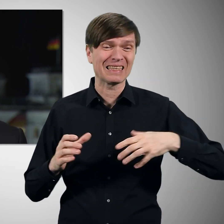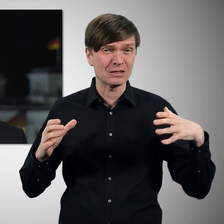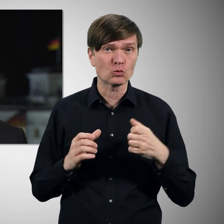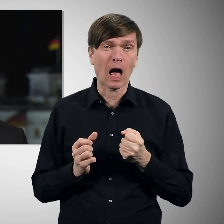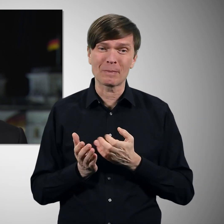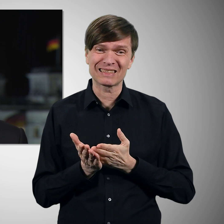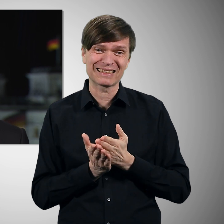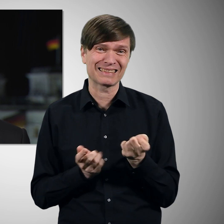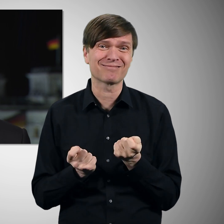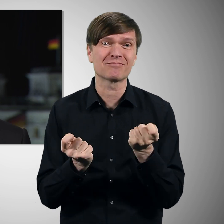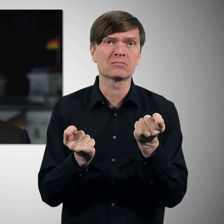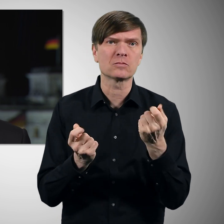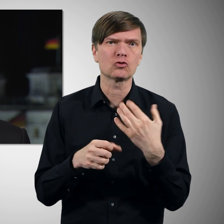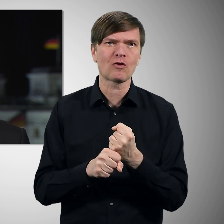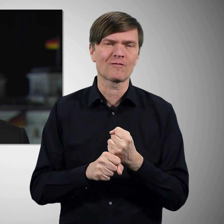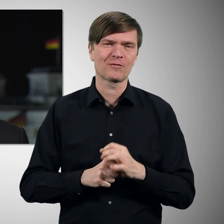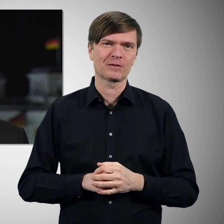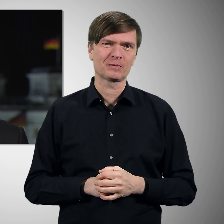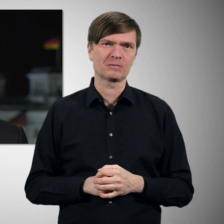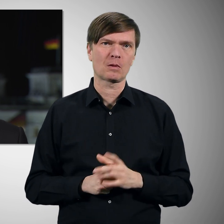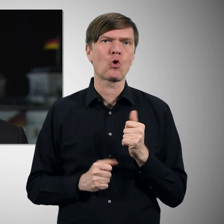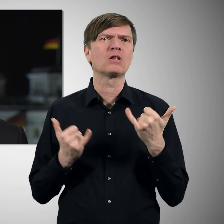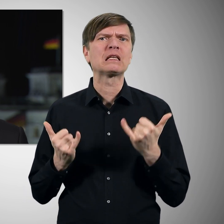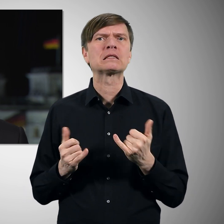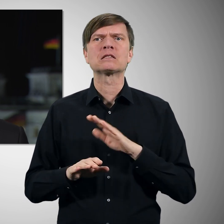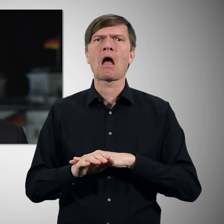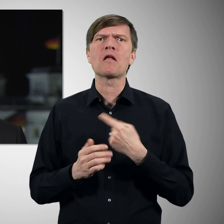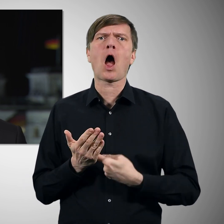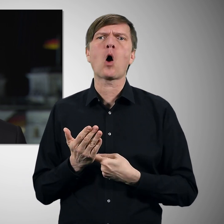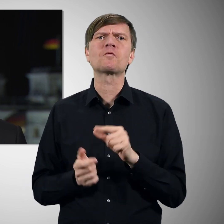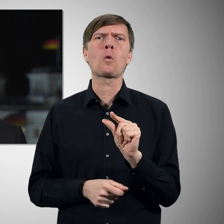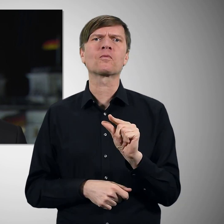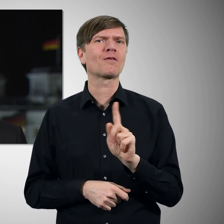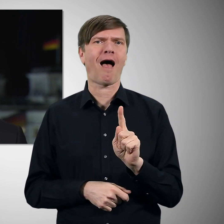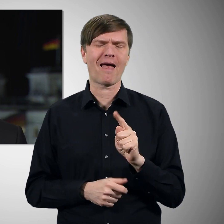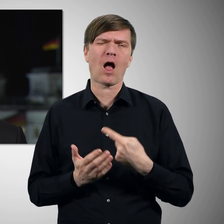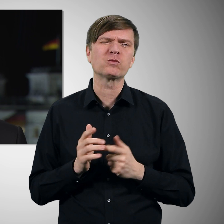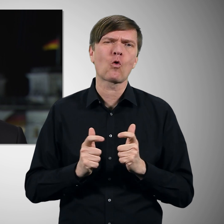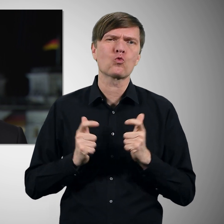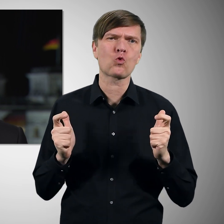Das macht die Herausforderungen unserer Zeit nicht kleiner. Aber das gibt Mut, dass wir ihnen gewachsen sind.